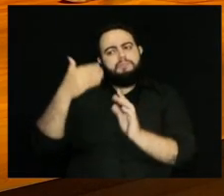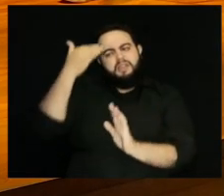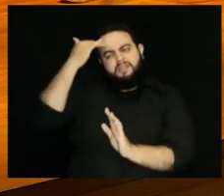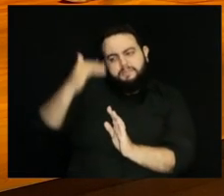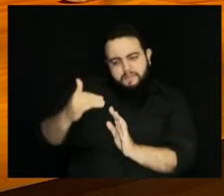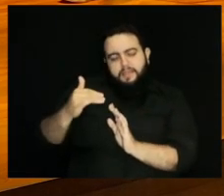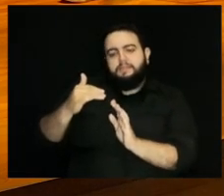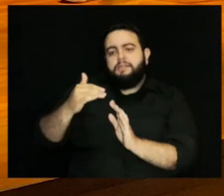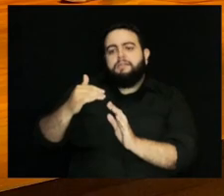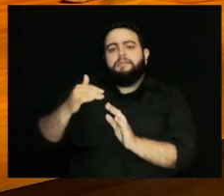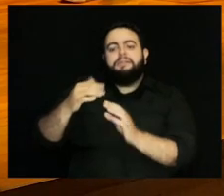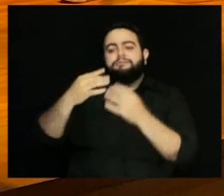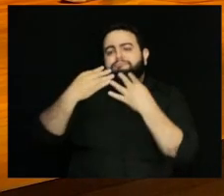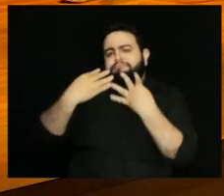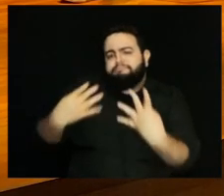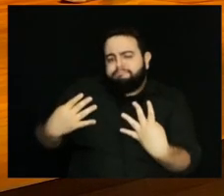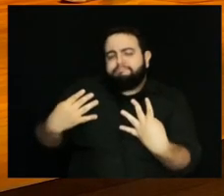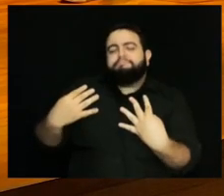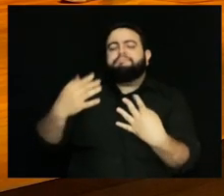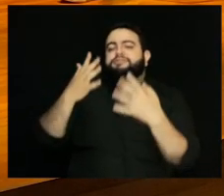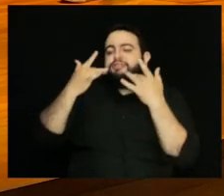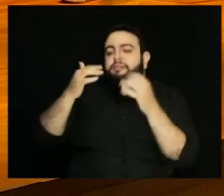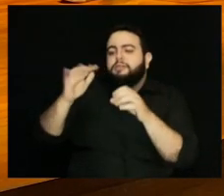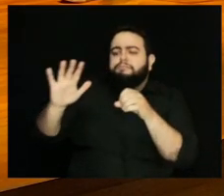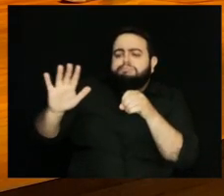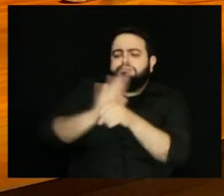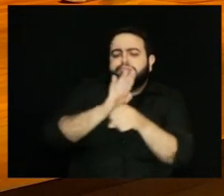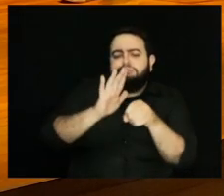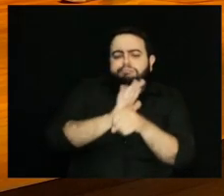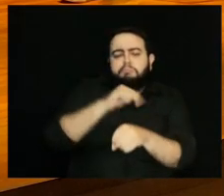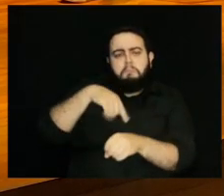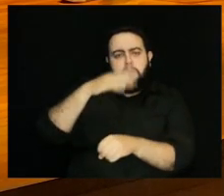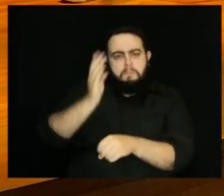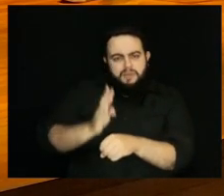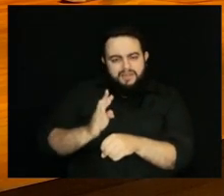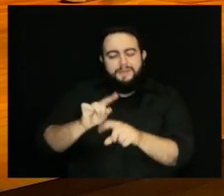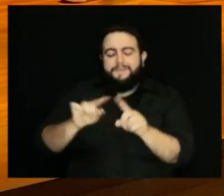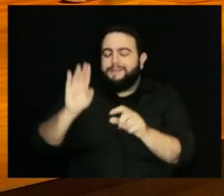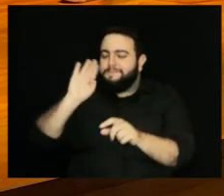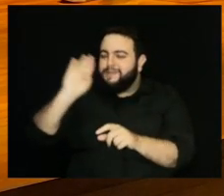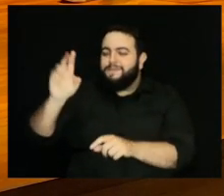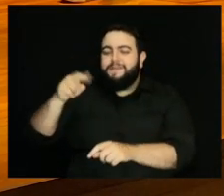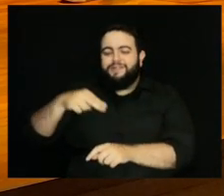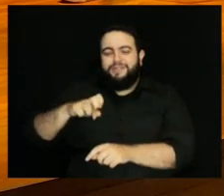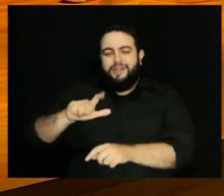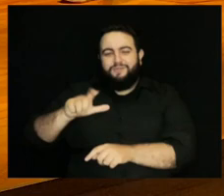Brasil. Mas principalmente o Nelson e o Nei fora daqui, e o Nelson inclusive aqui, não tem de jeito